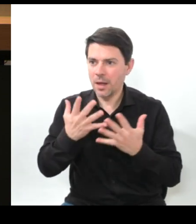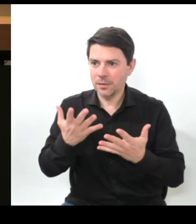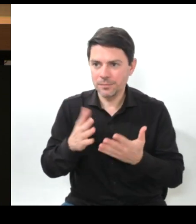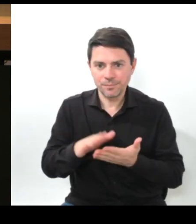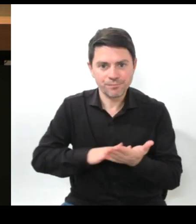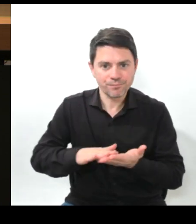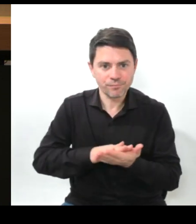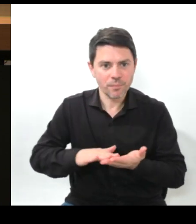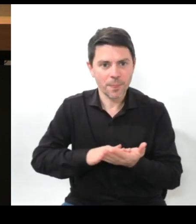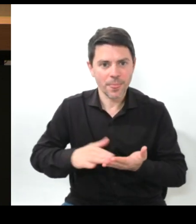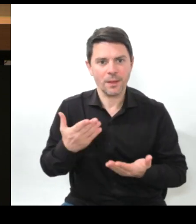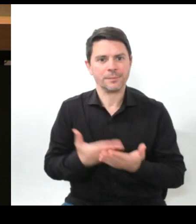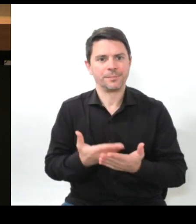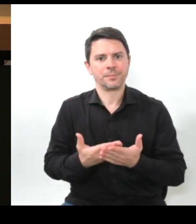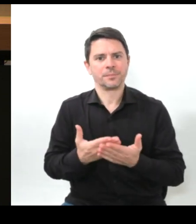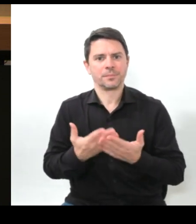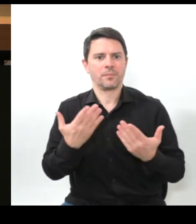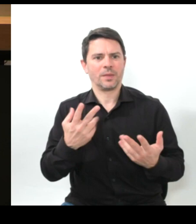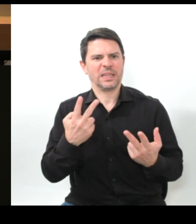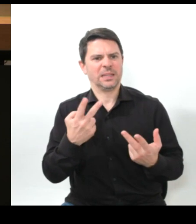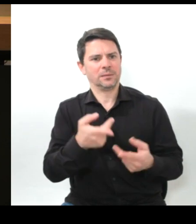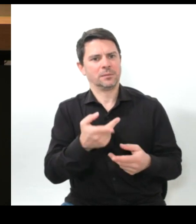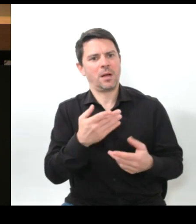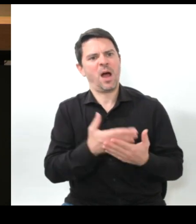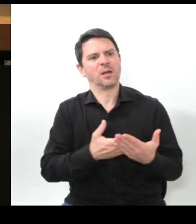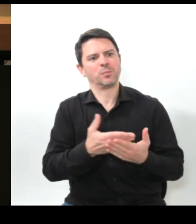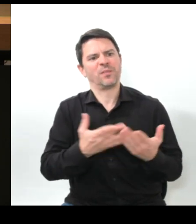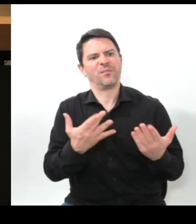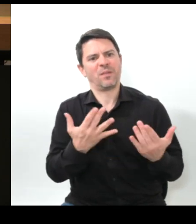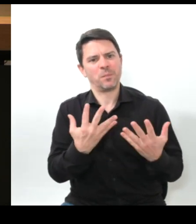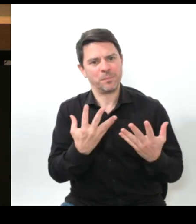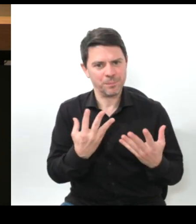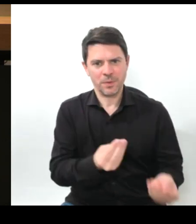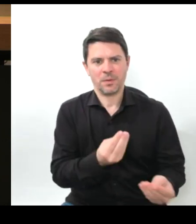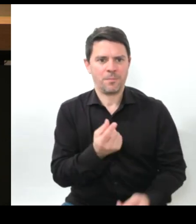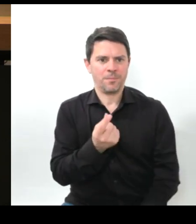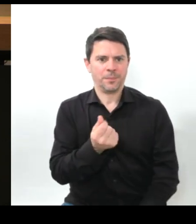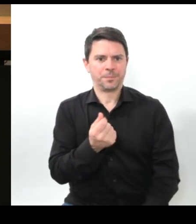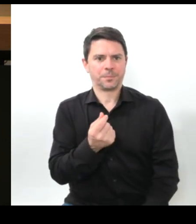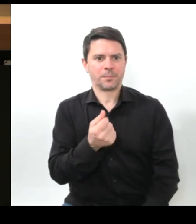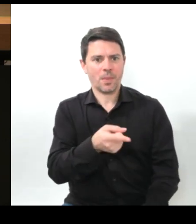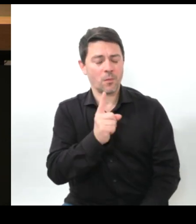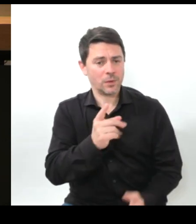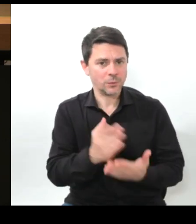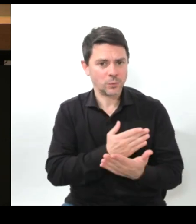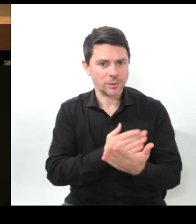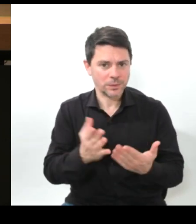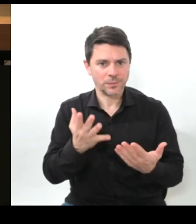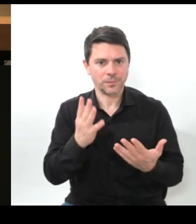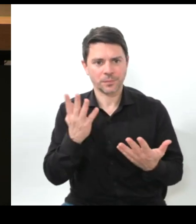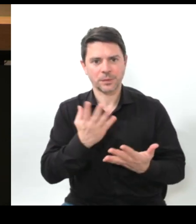Medizinstudium Geld für die Ausbildung bezahlen musste. Und wir tun damit etwas gegen den Fachkräftemangel in all